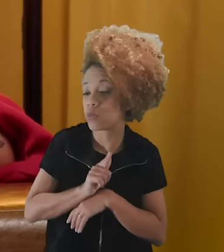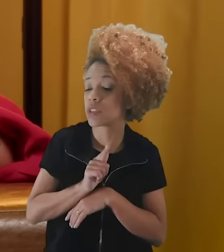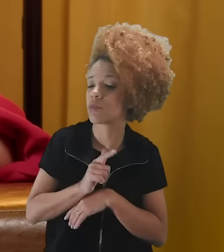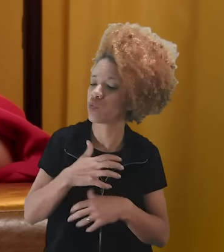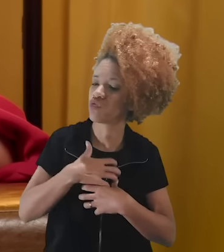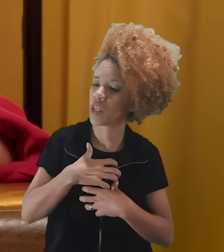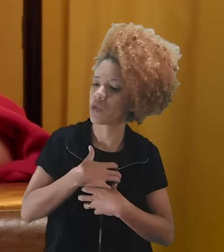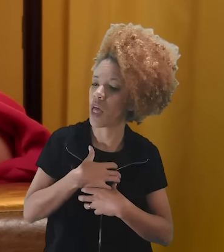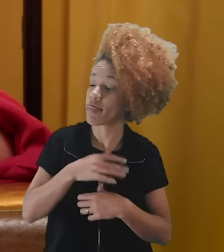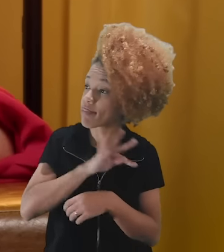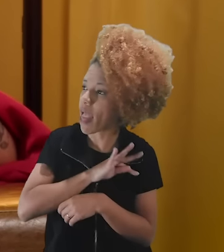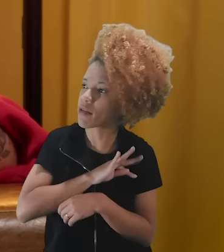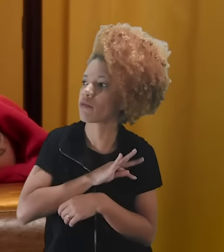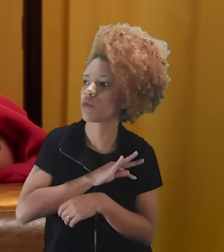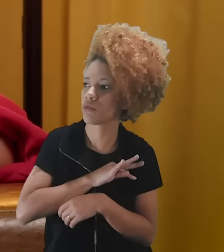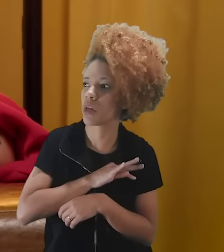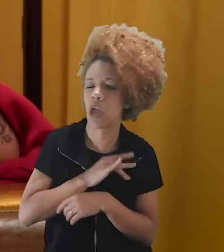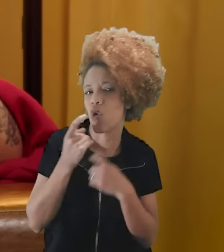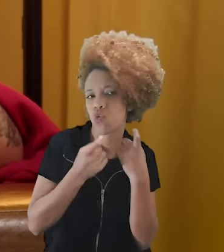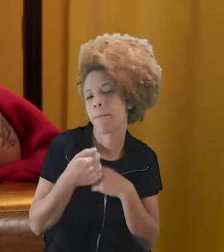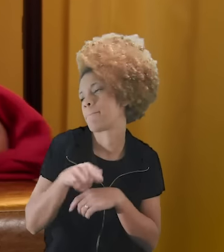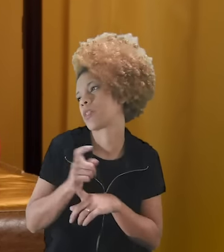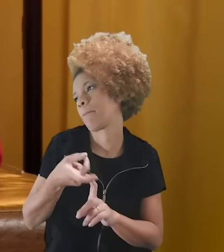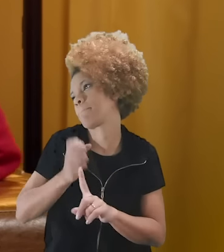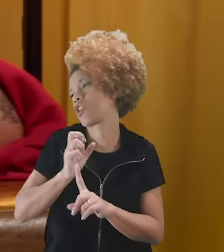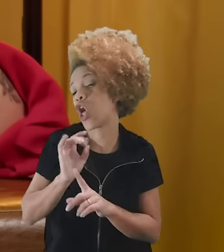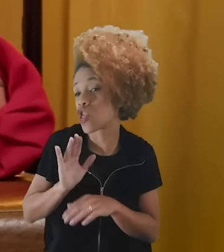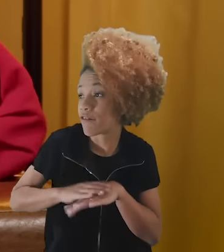uma uma uma maneira um pouco mais técnica né sem me preocupar com o heate me preocupando só em